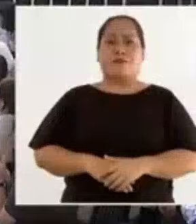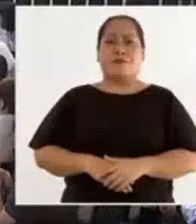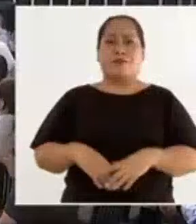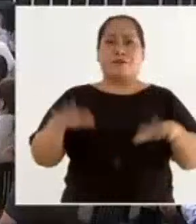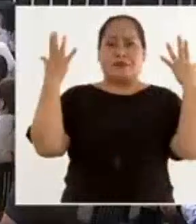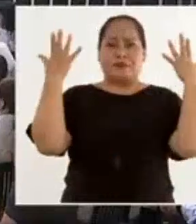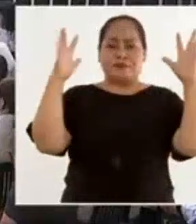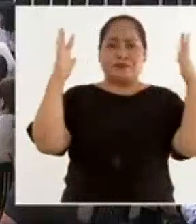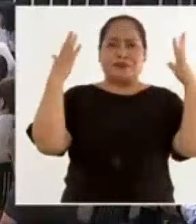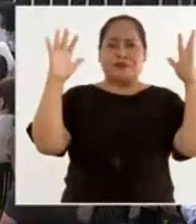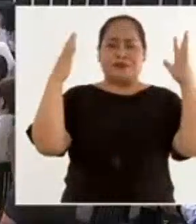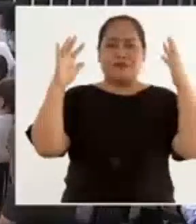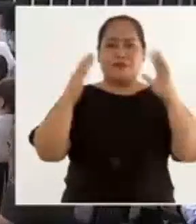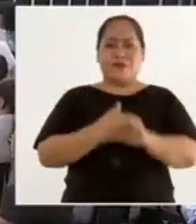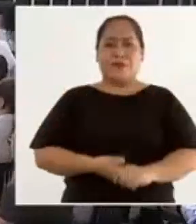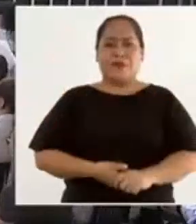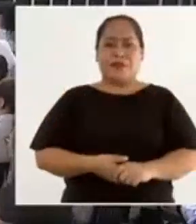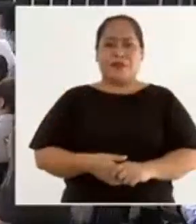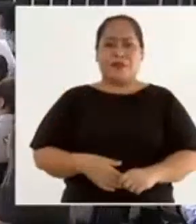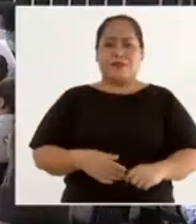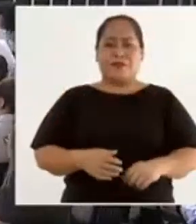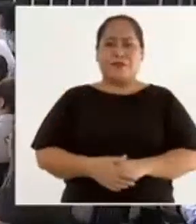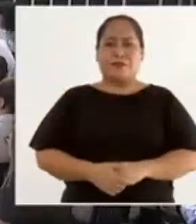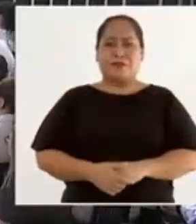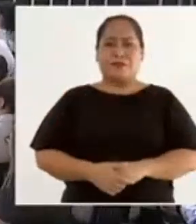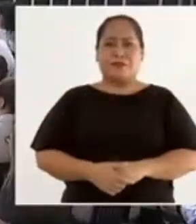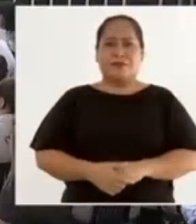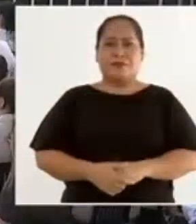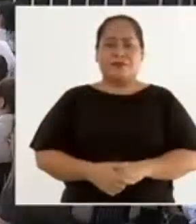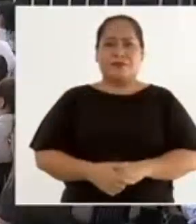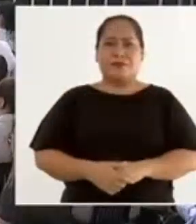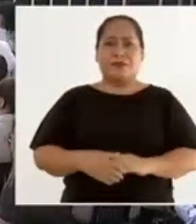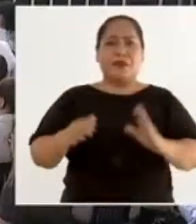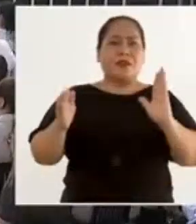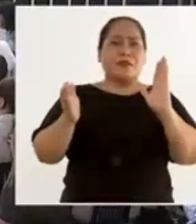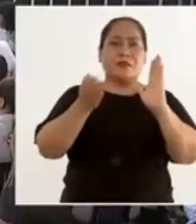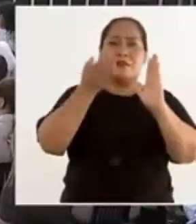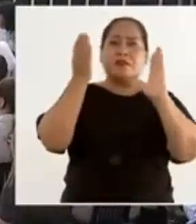Con esto termino. No se trata solo de infraestructura, compañeras y compañeros.